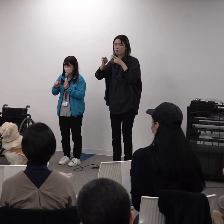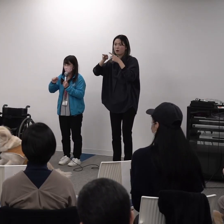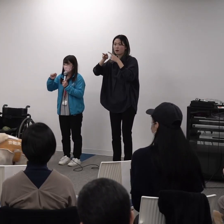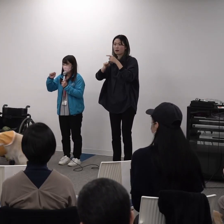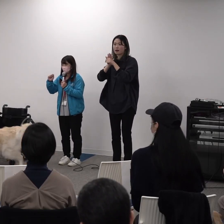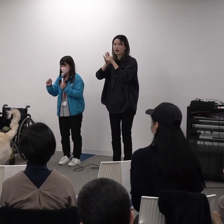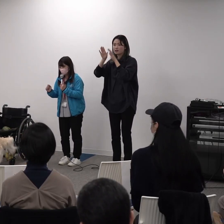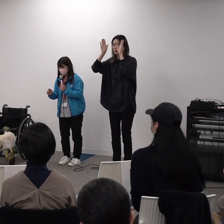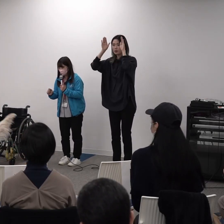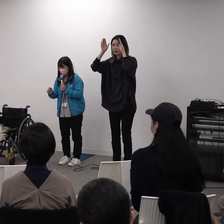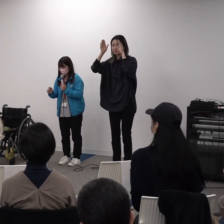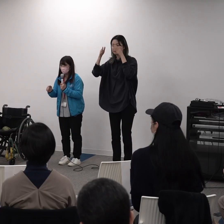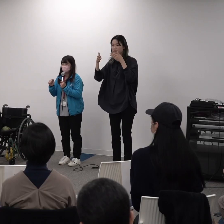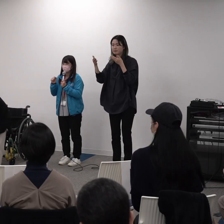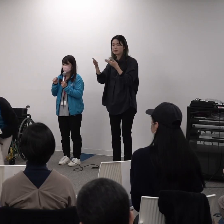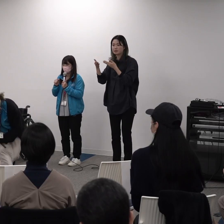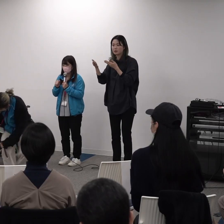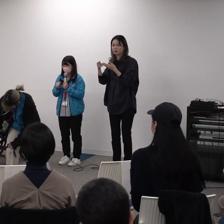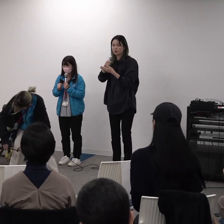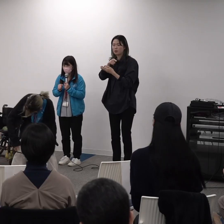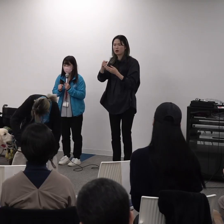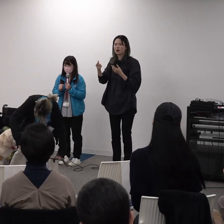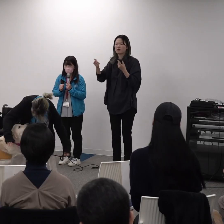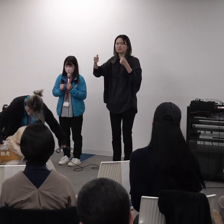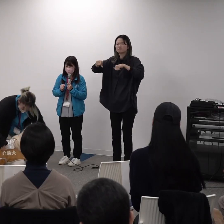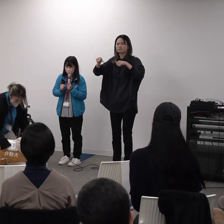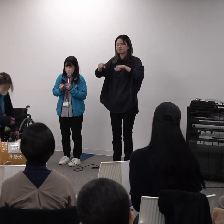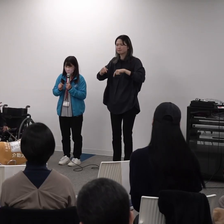同等に楽しくできるように教えていて